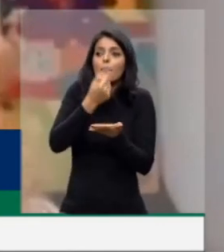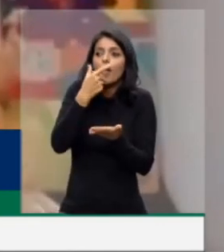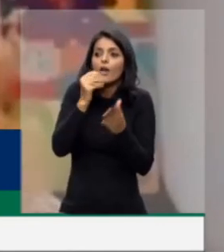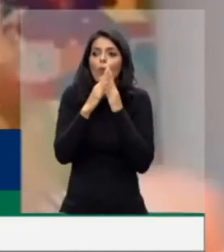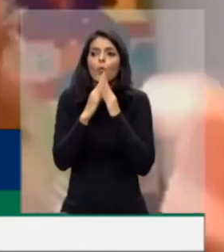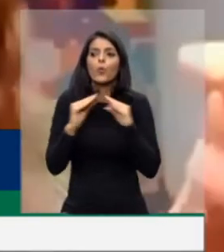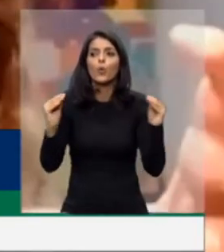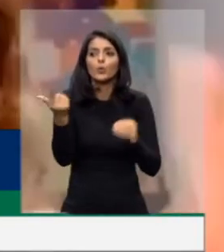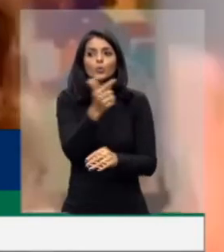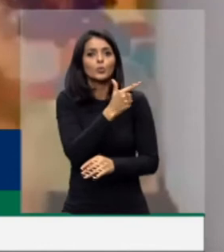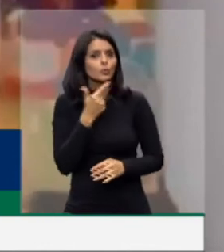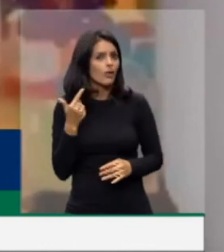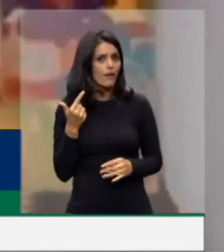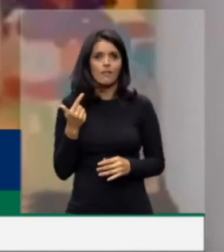NÃO SEJA A VACINA, NÓS NÃO